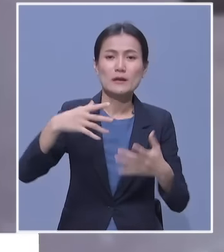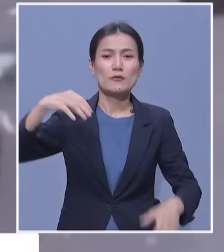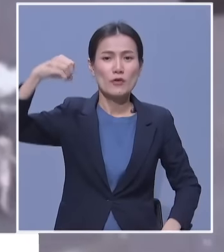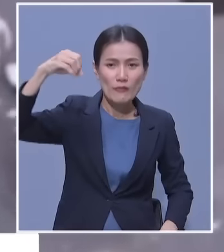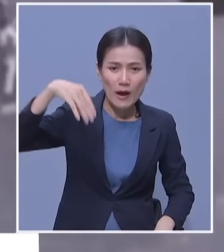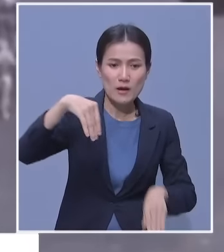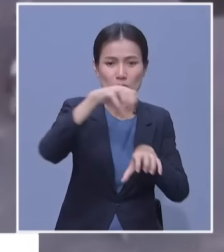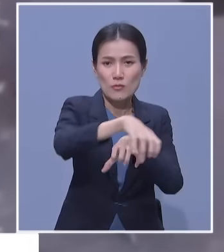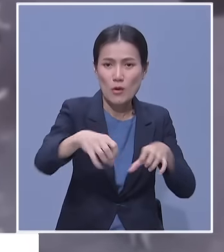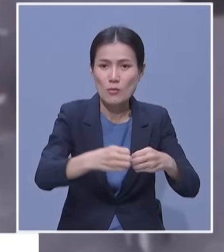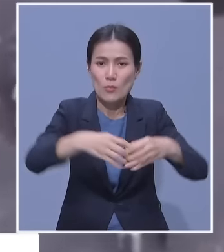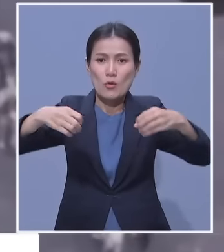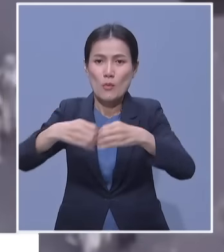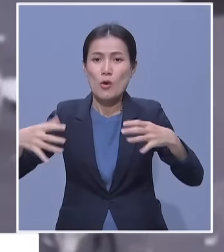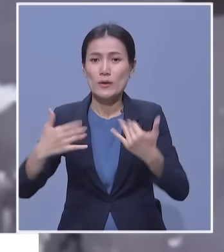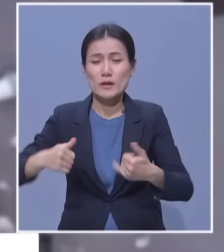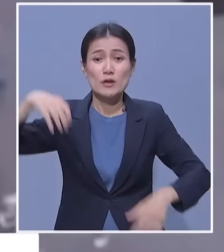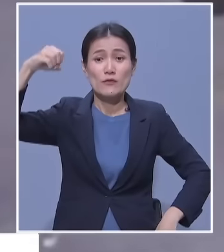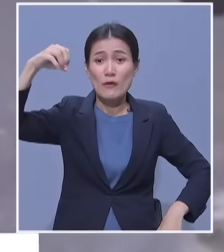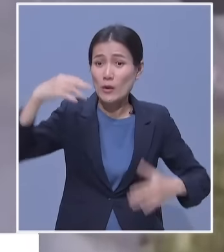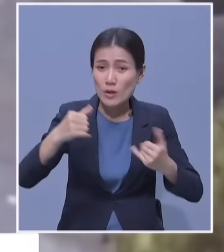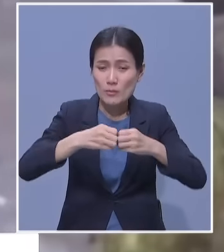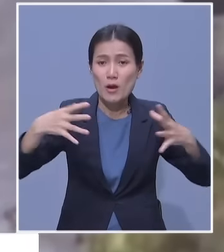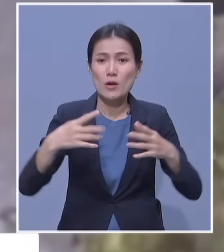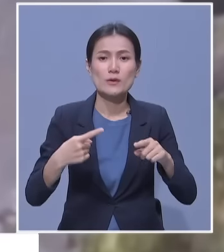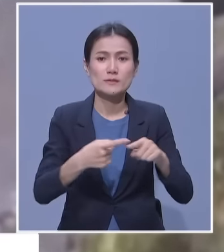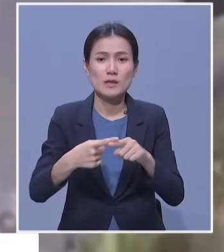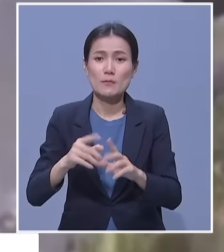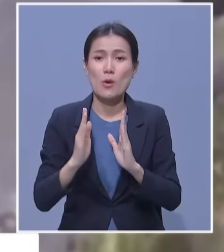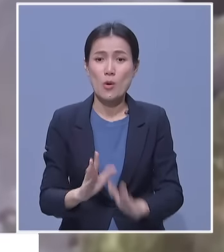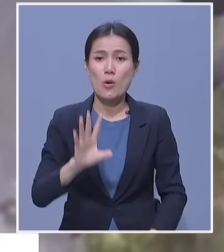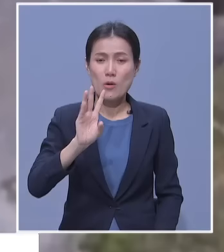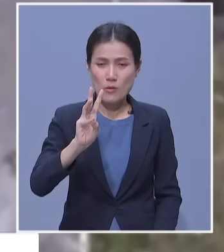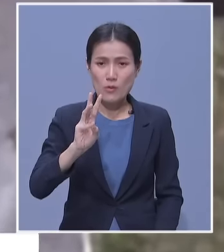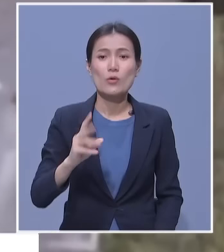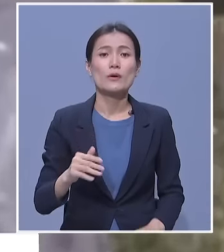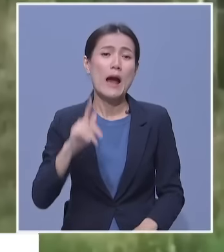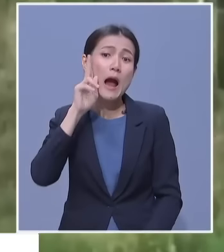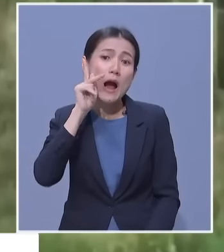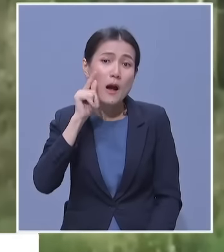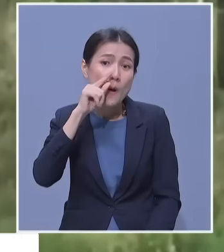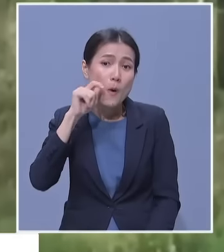ข้องรวมทั้งพบว่ามีผู้ได้รับบาดเจ็บ 6 คน ขณะที่สื่อยูเครนรายงานว่าสถานที่ที่ถูก